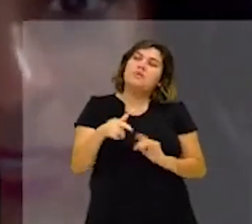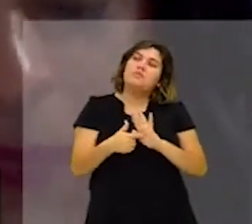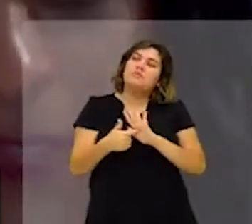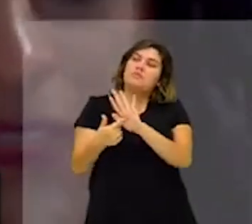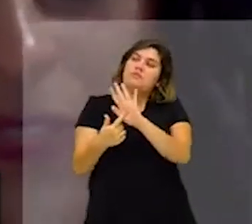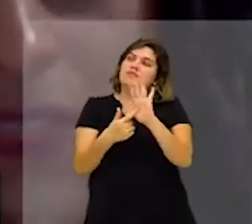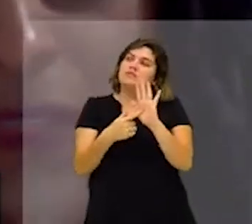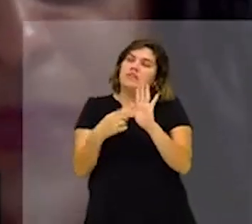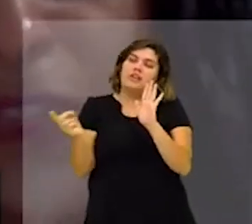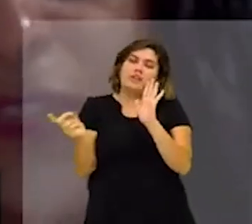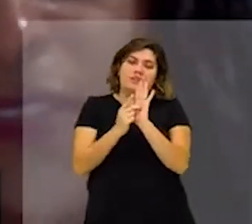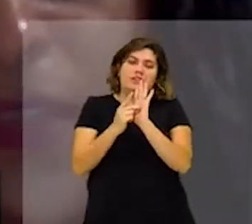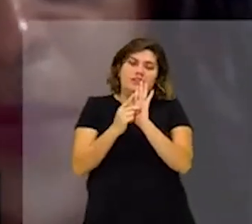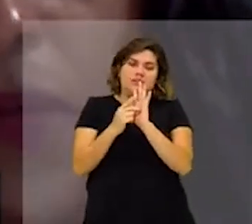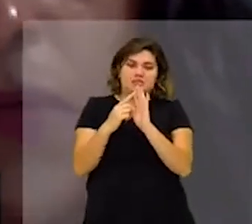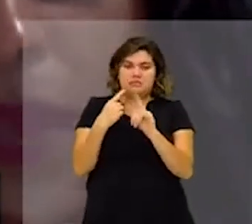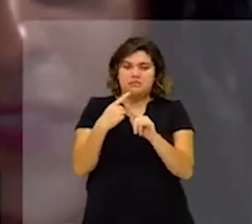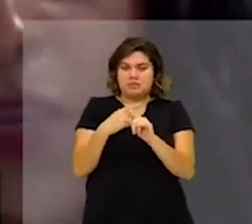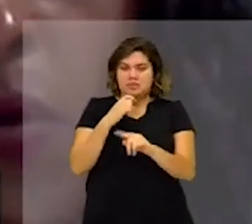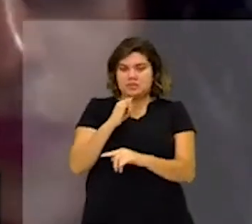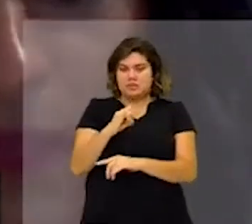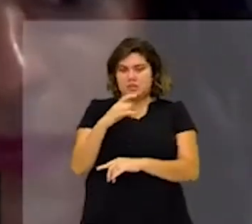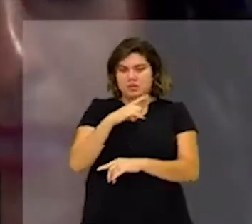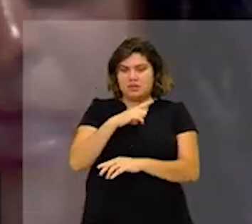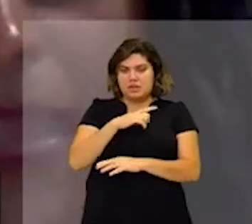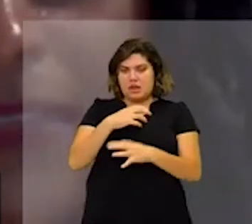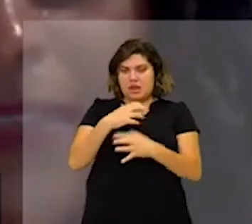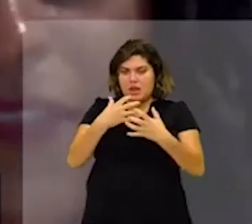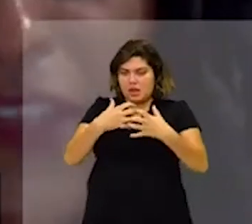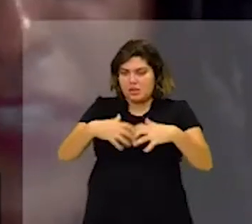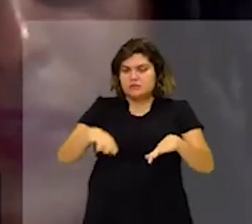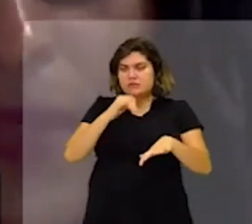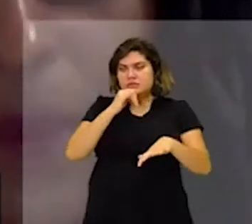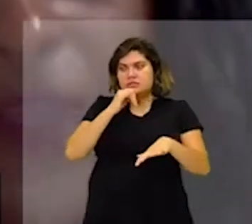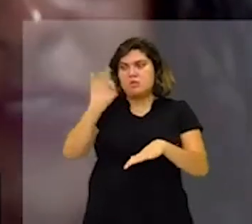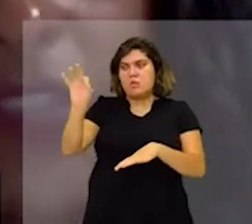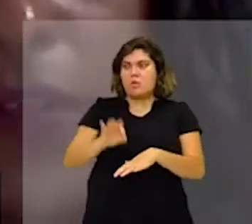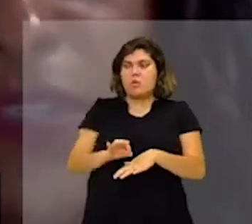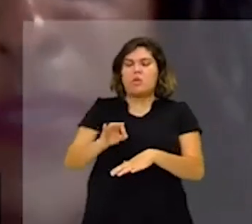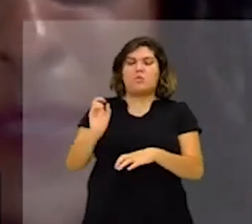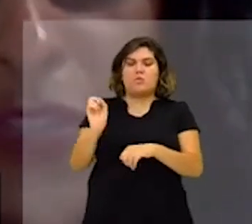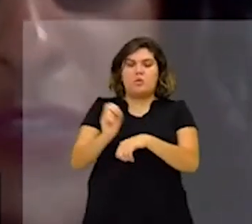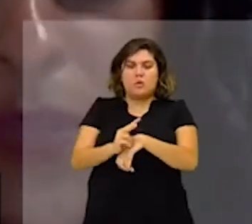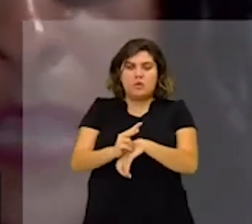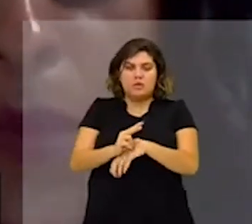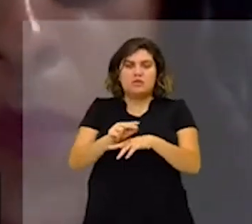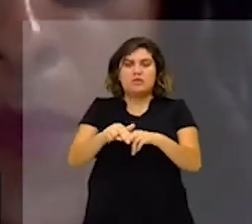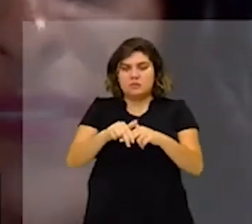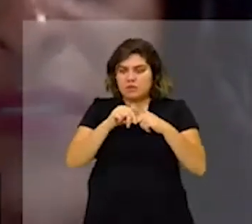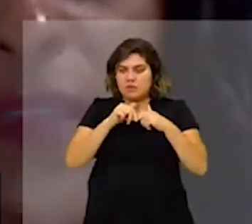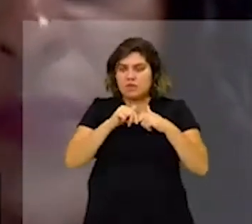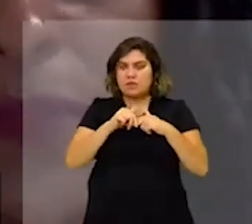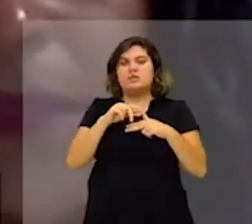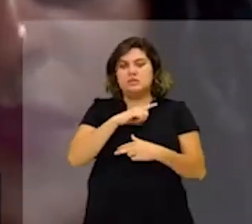dita porque se você tem uma divisão as cotas né se definido aí a partir de logicamente de uma decisão